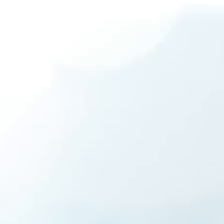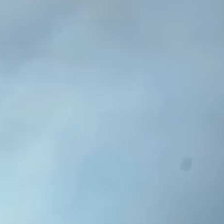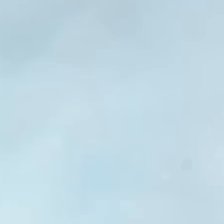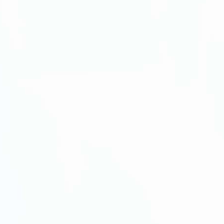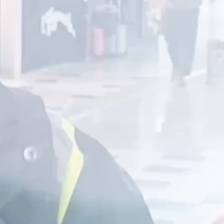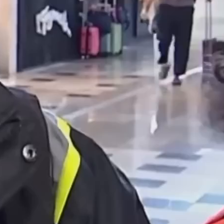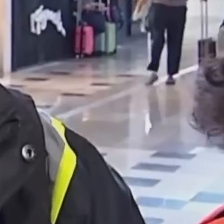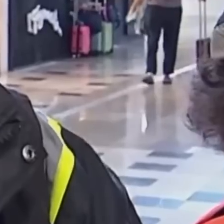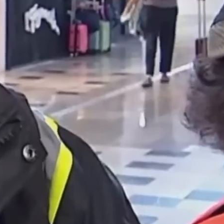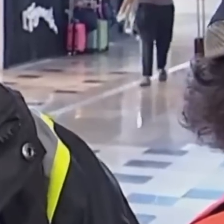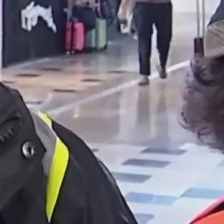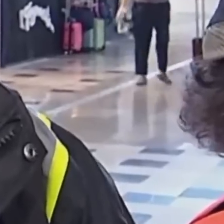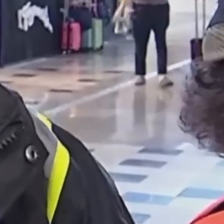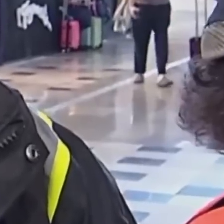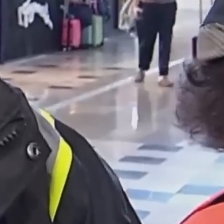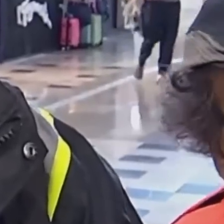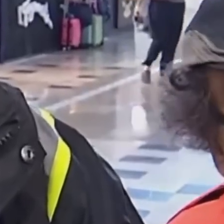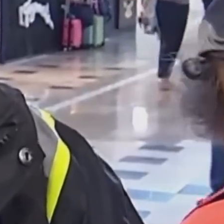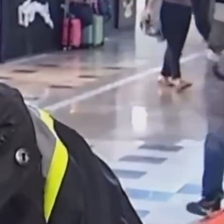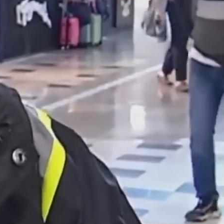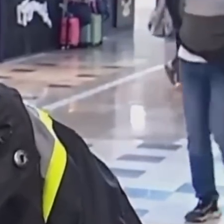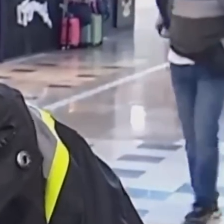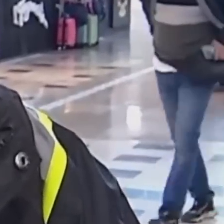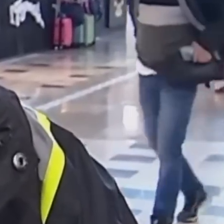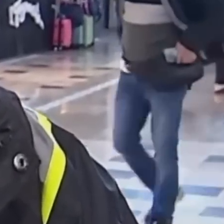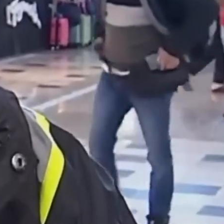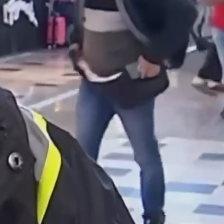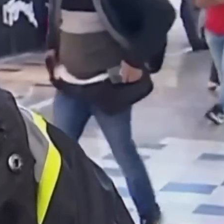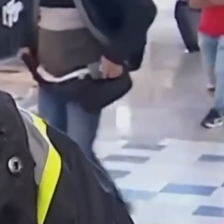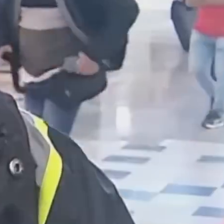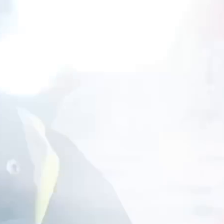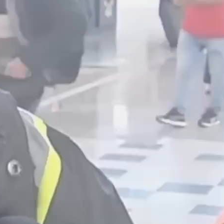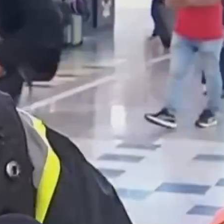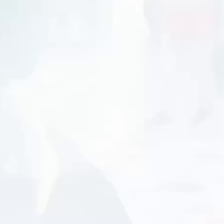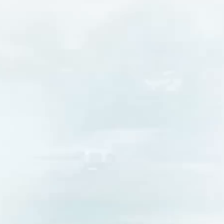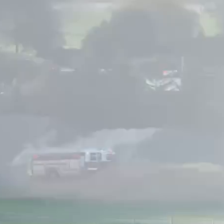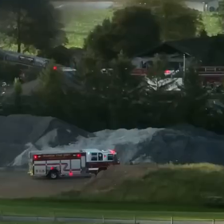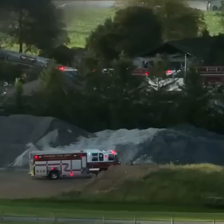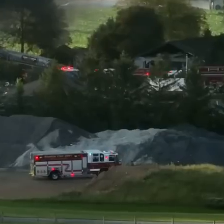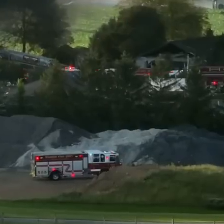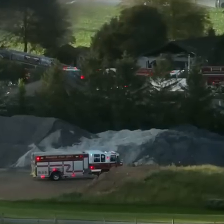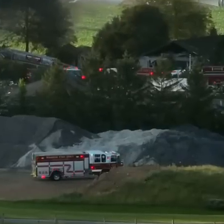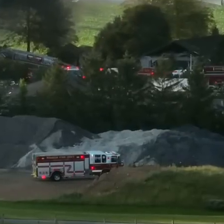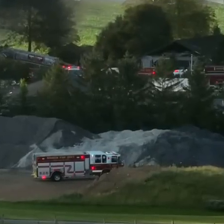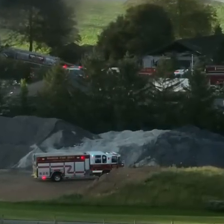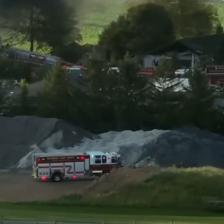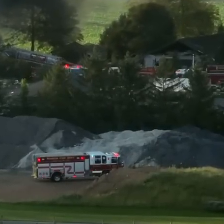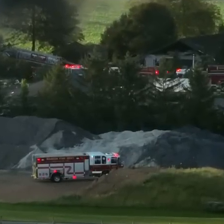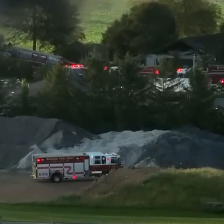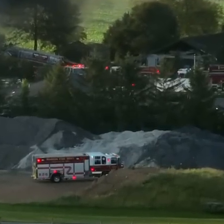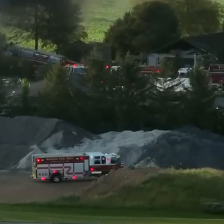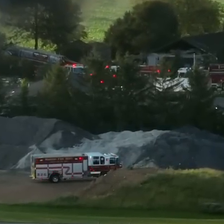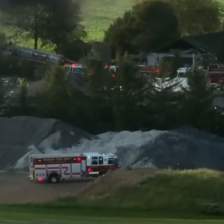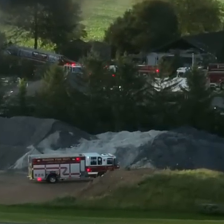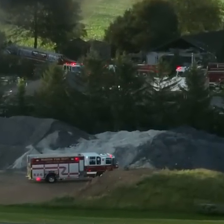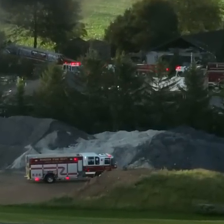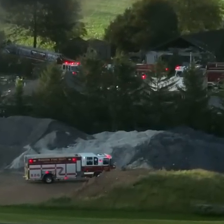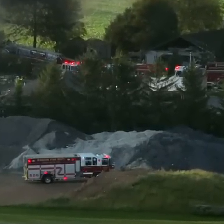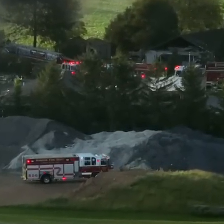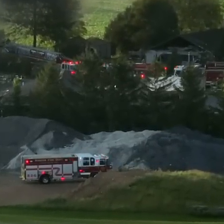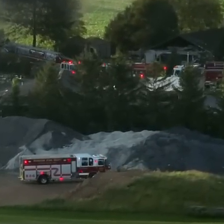Azteca destacó la importancia de la cooperación internacional en momentos de tragedia estamos